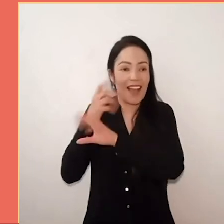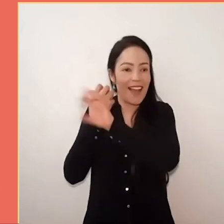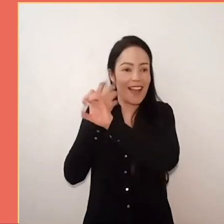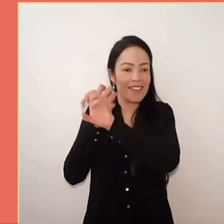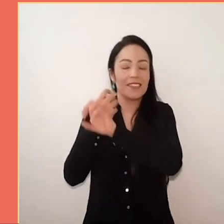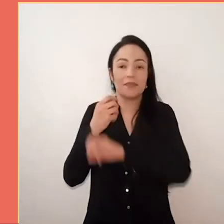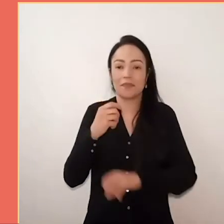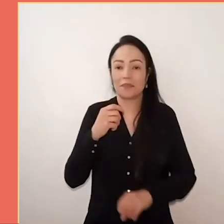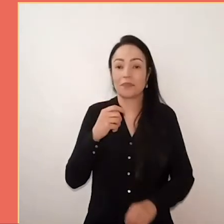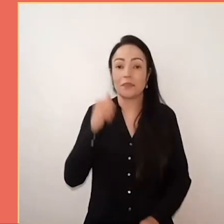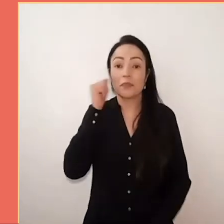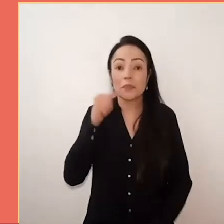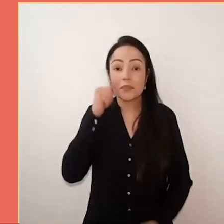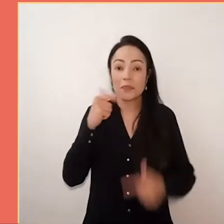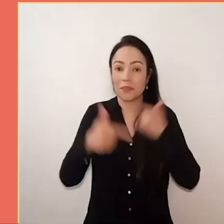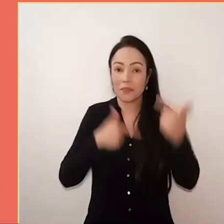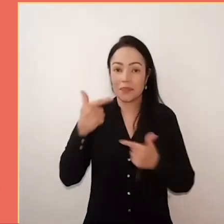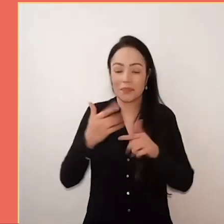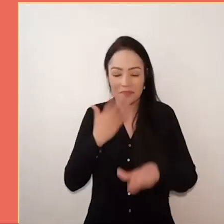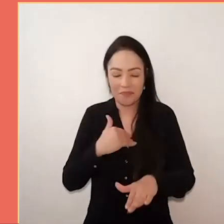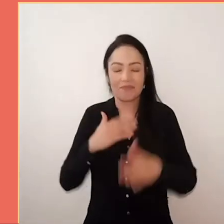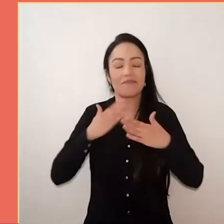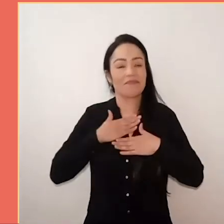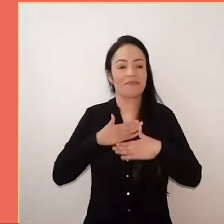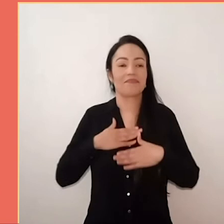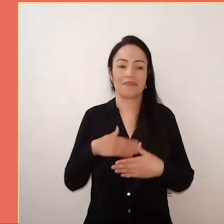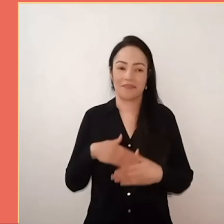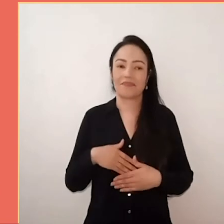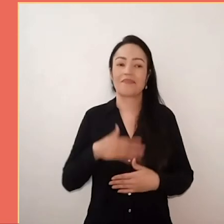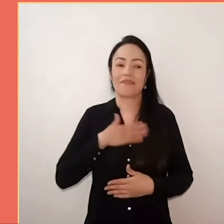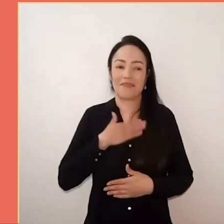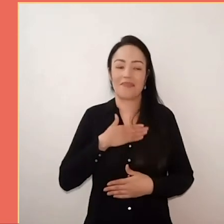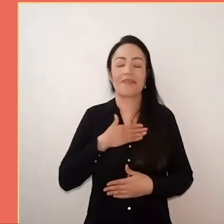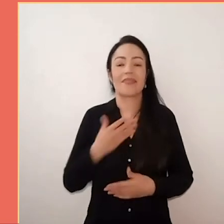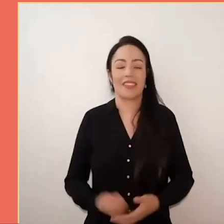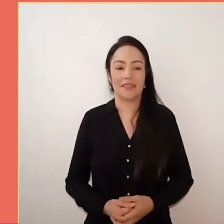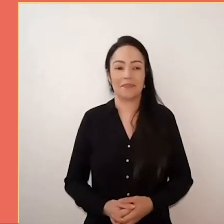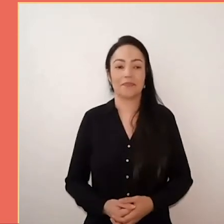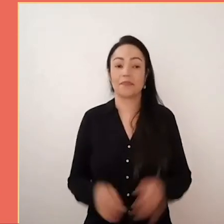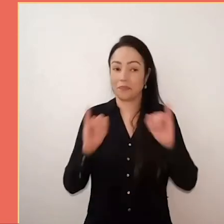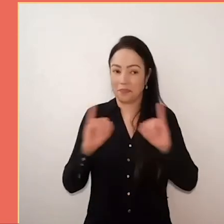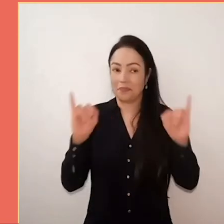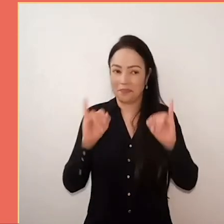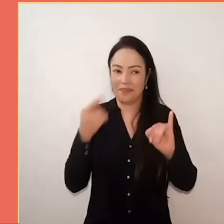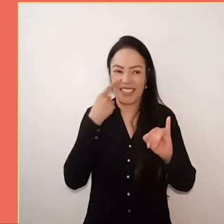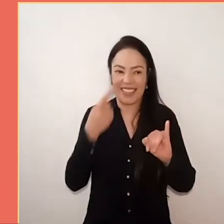pra nós que trabalhamos com a infância é um alento, então, fazendo esse Merchandising também, entrem lá no nosso Instagram